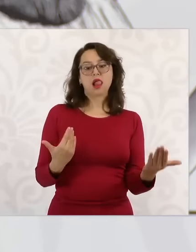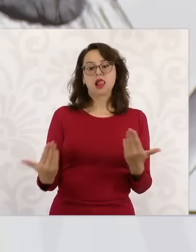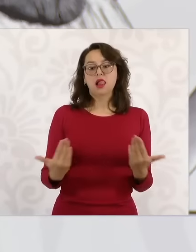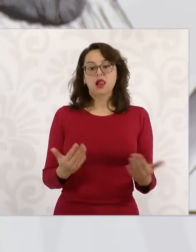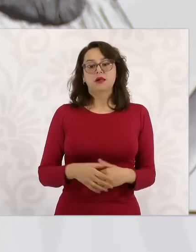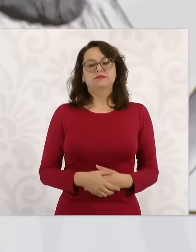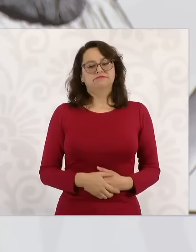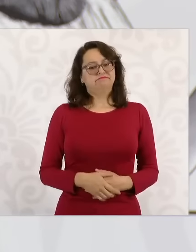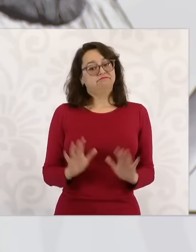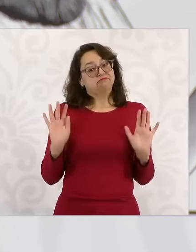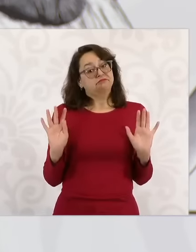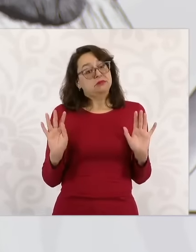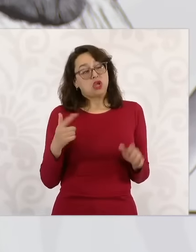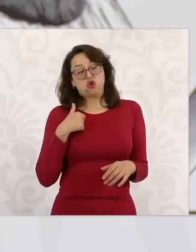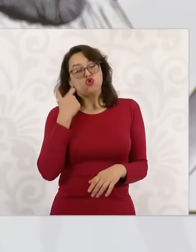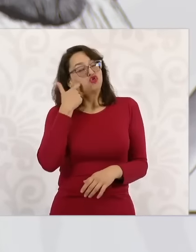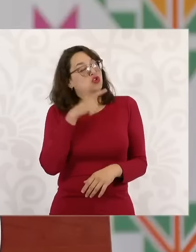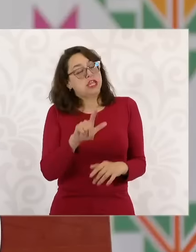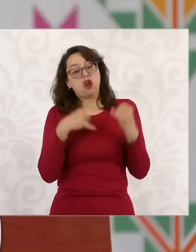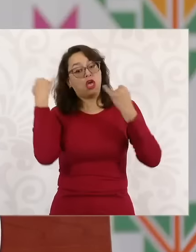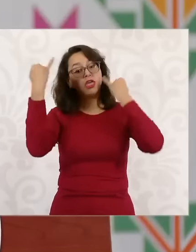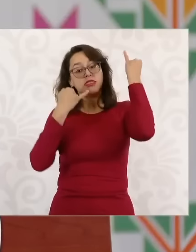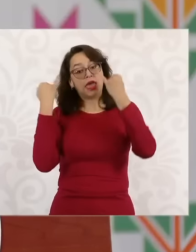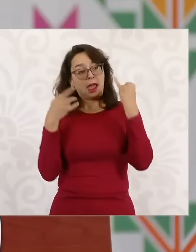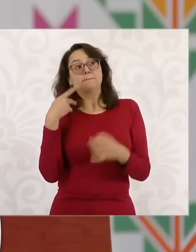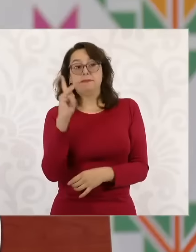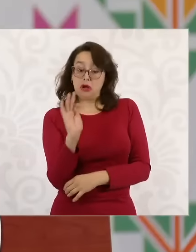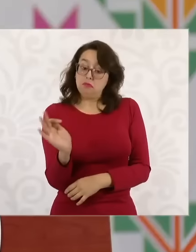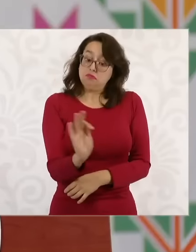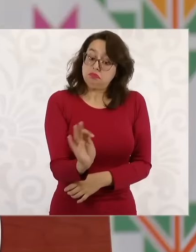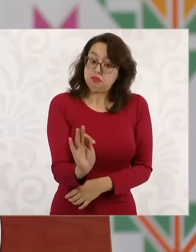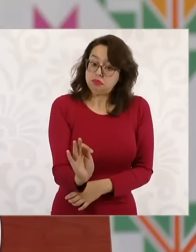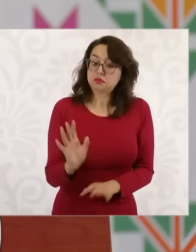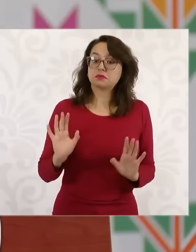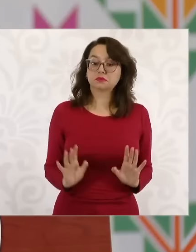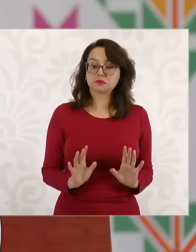Por eso digo, no vaya a ser okay que haya una situación de este tipo. Le pedí también ayer